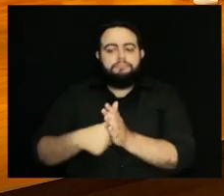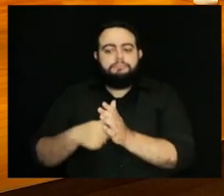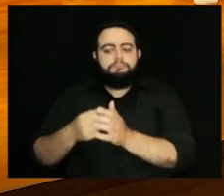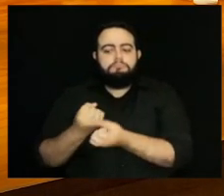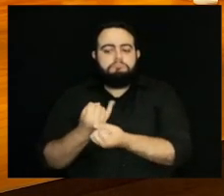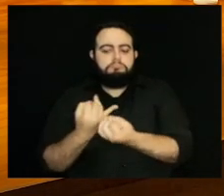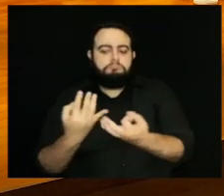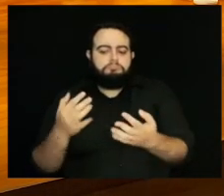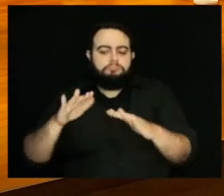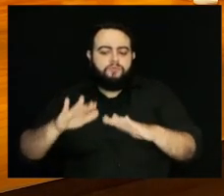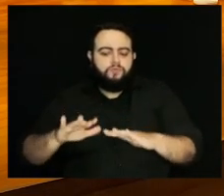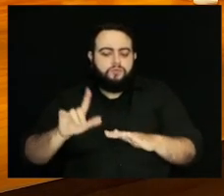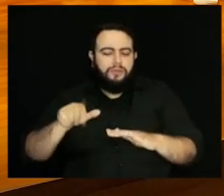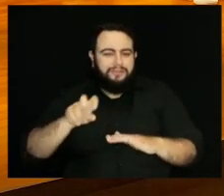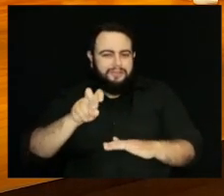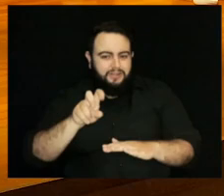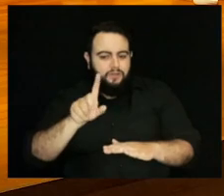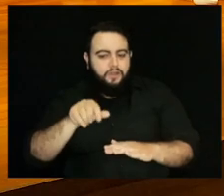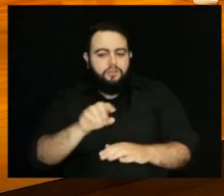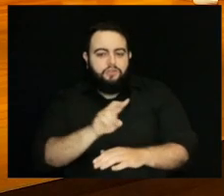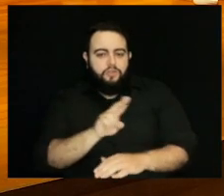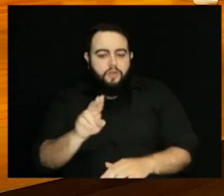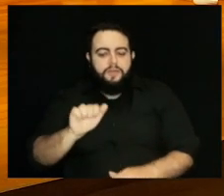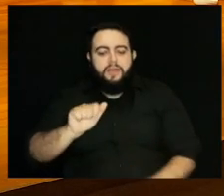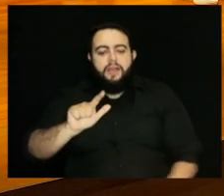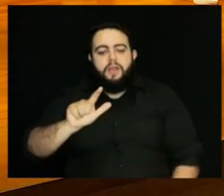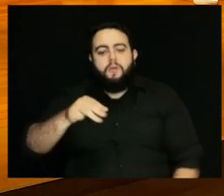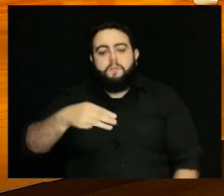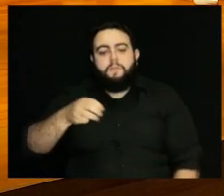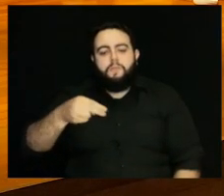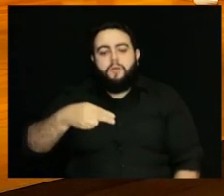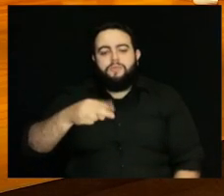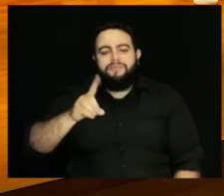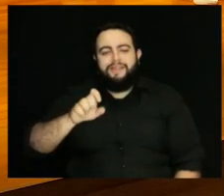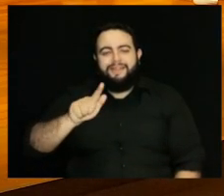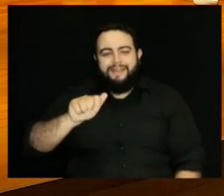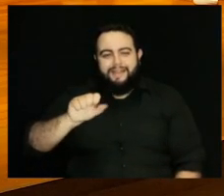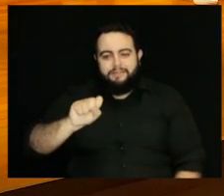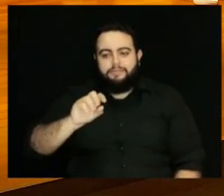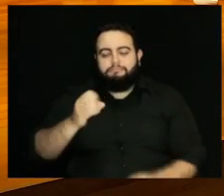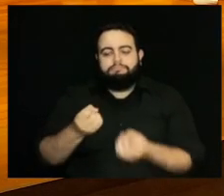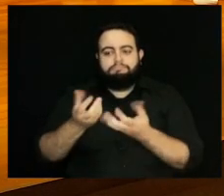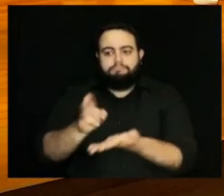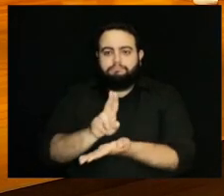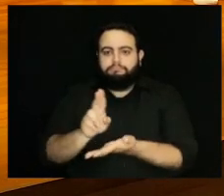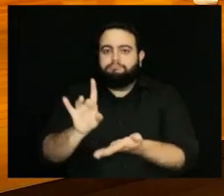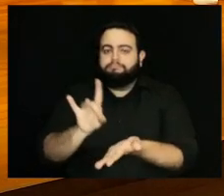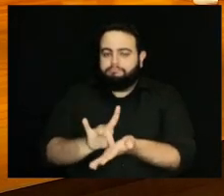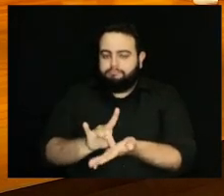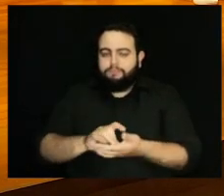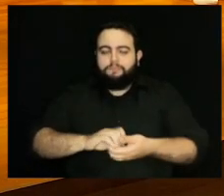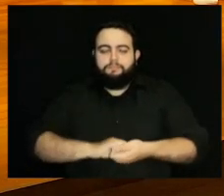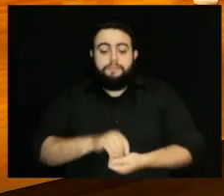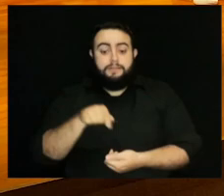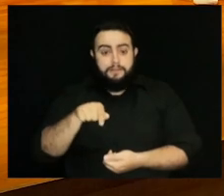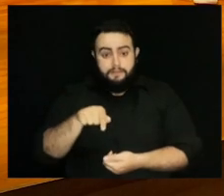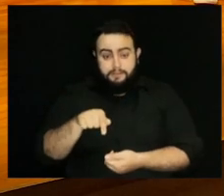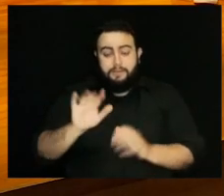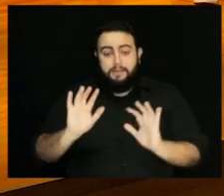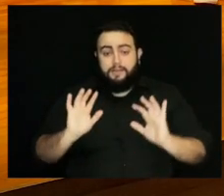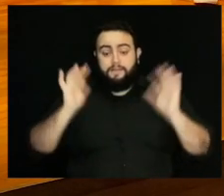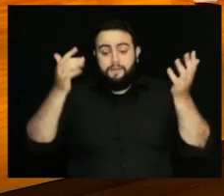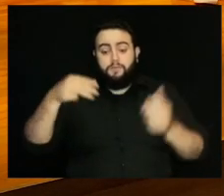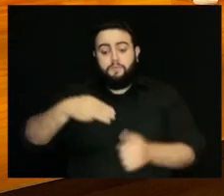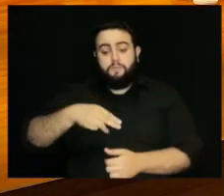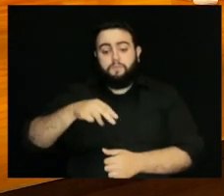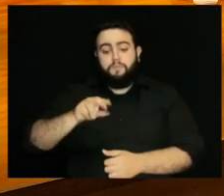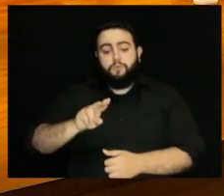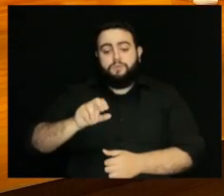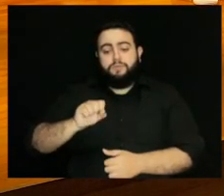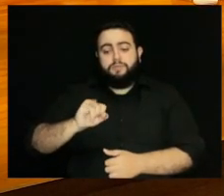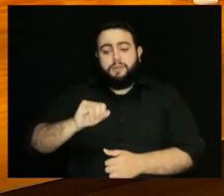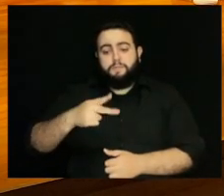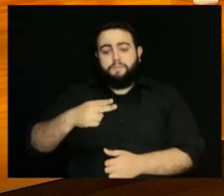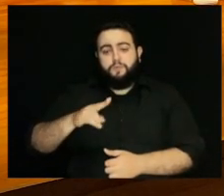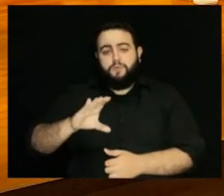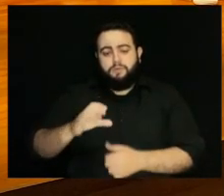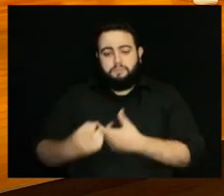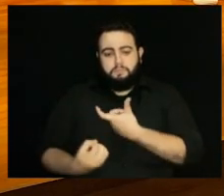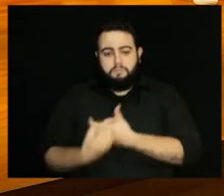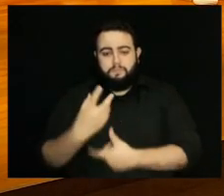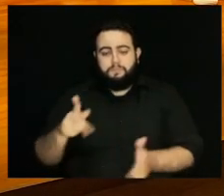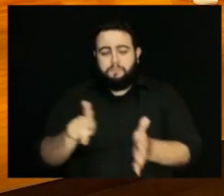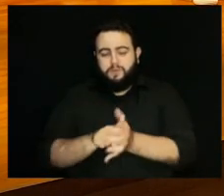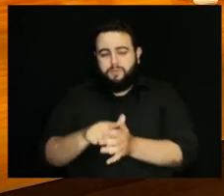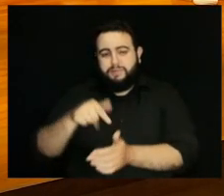ficaram em cinco, a se chamar de Almôndegas. E aí esse Musipuc de 1975 é um Musipuc especialmente cheio